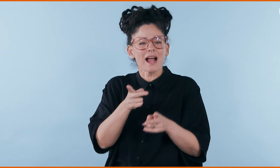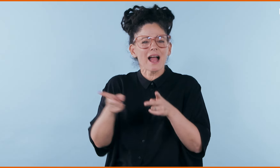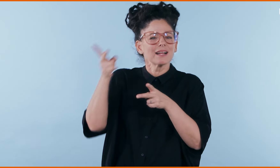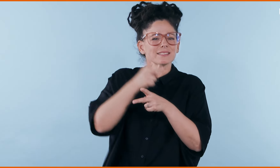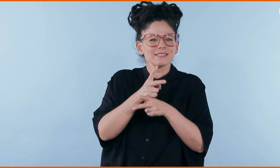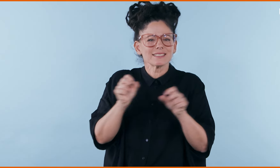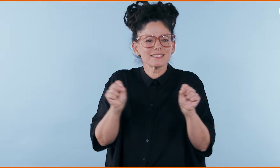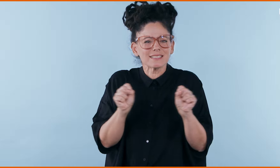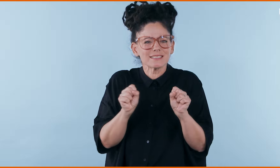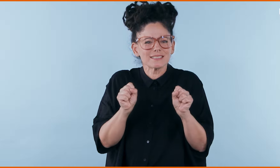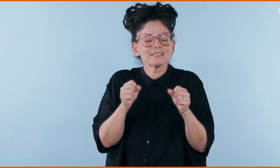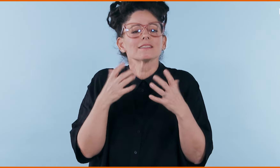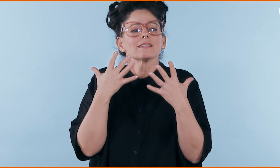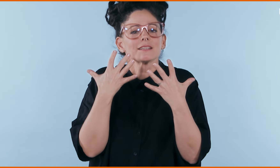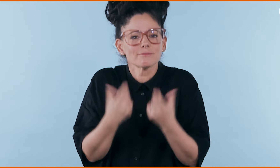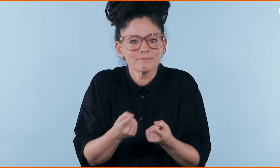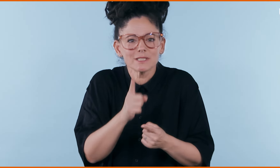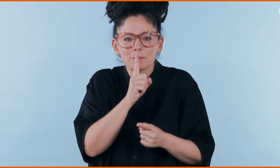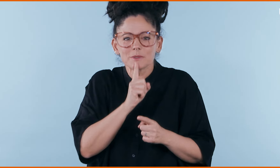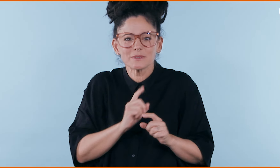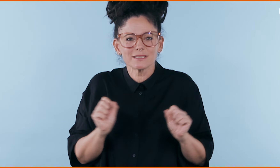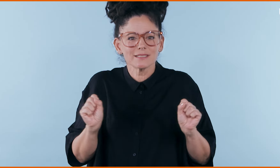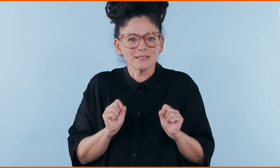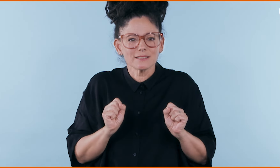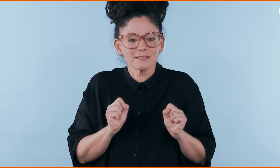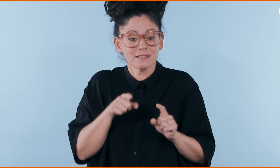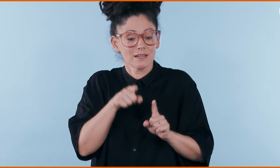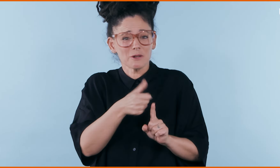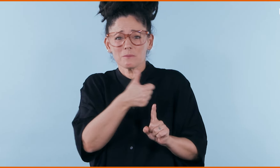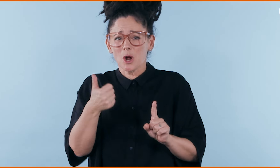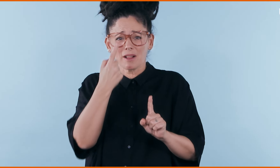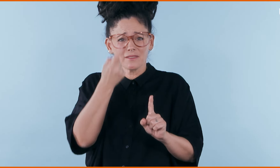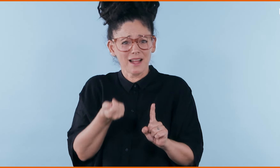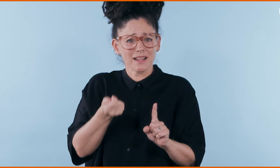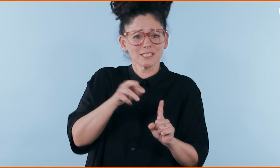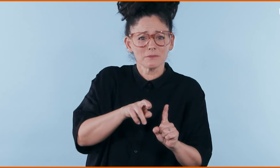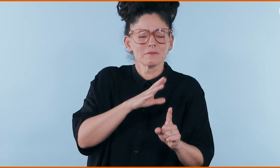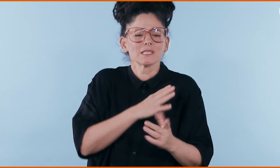Den extra stressfaktorn- är minoritetsstress. Läkarbesök är bara ett exempel.